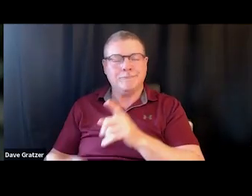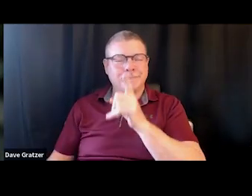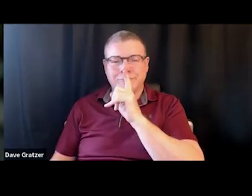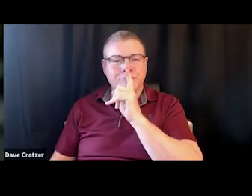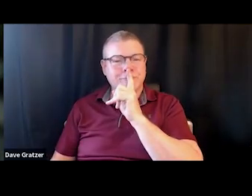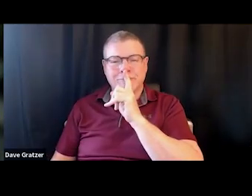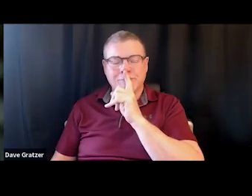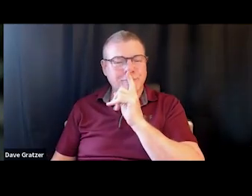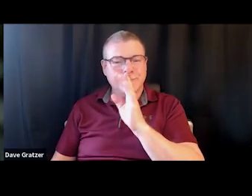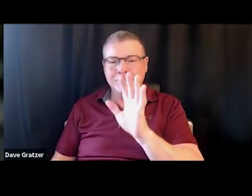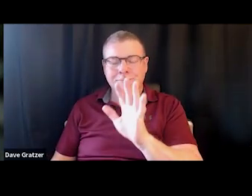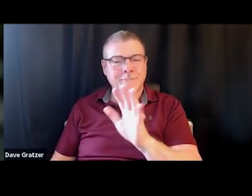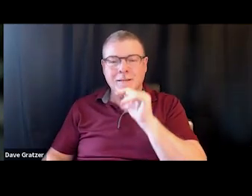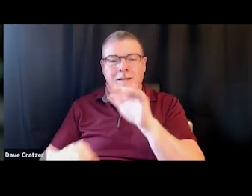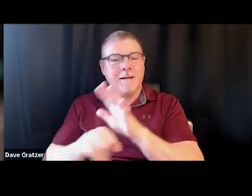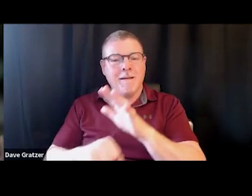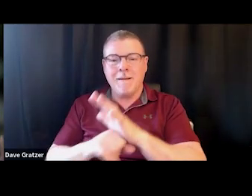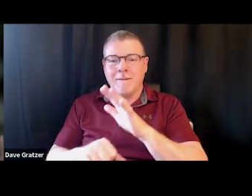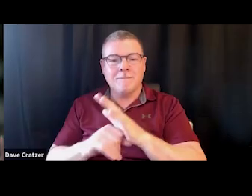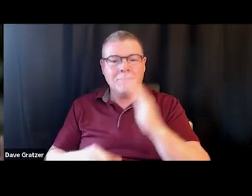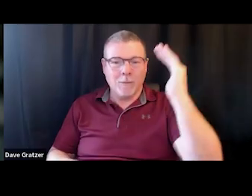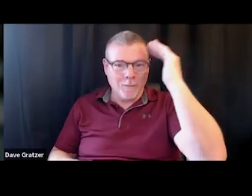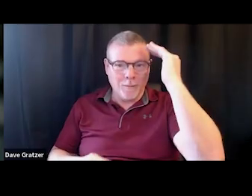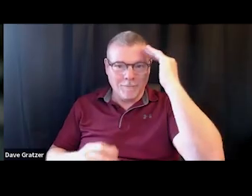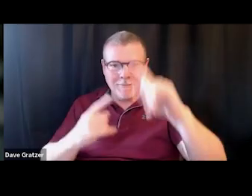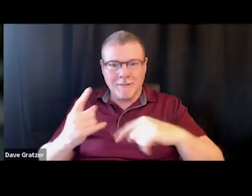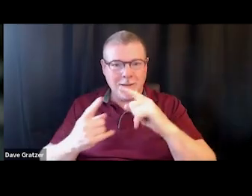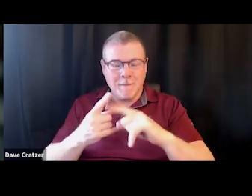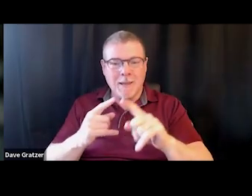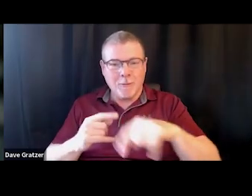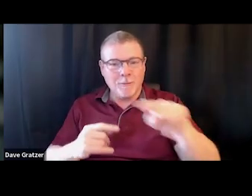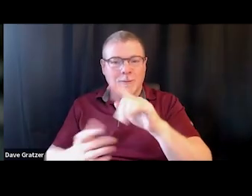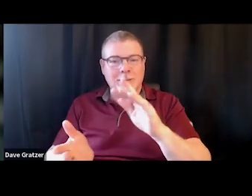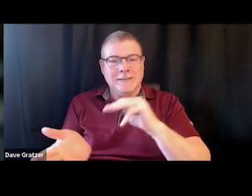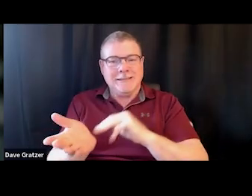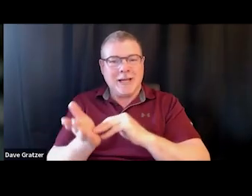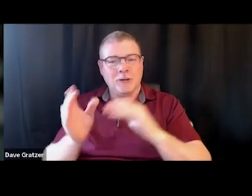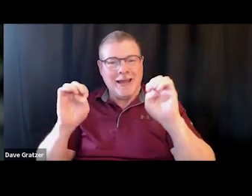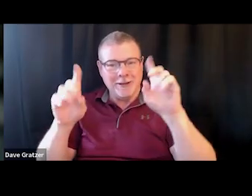Hay mucha falta de conciencia sobre las lesiones cerebrales en ciertas áreas de la práctica médica. Entonces, lo que querrán hacer es asegurarse